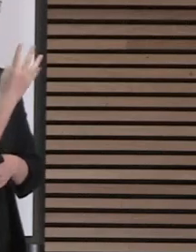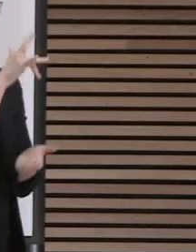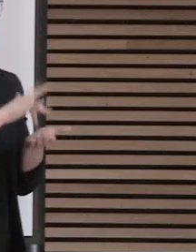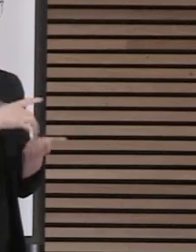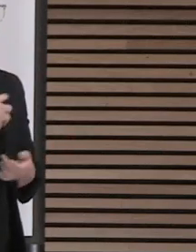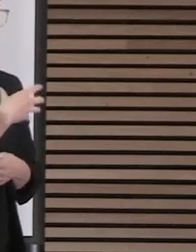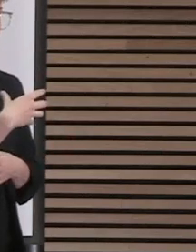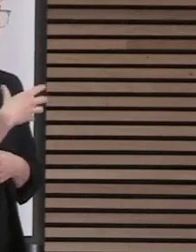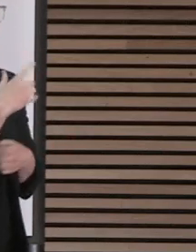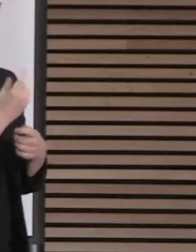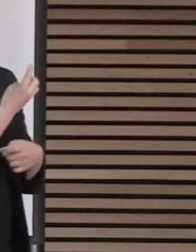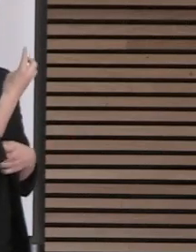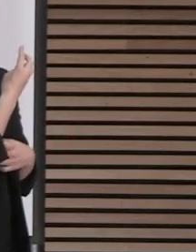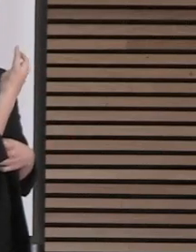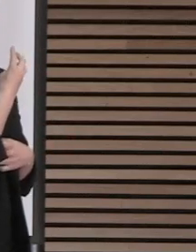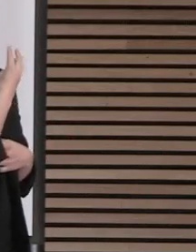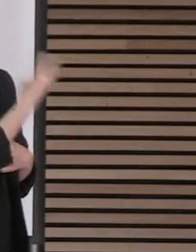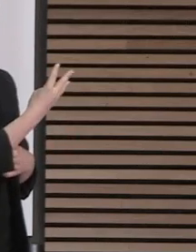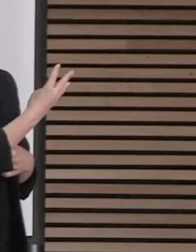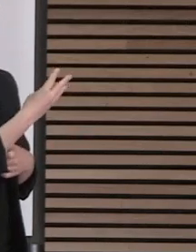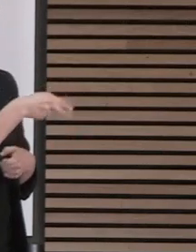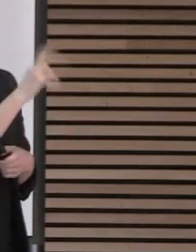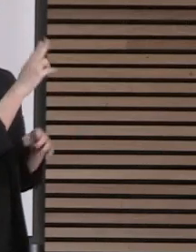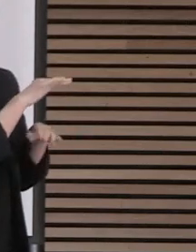tenei ra. Tokotoru kei roto i